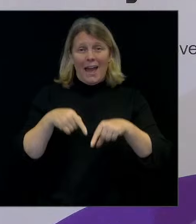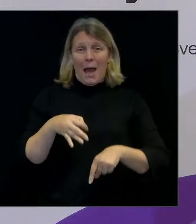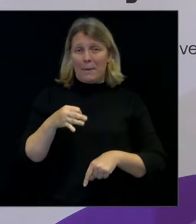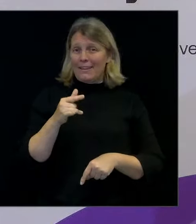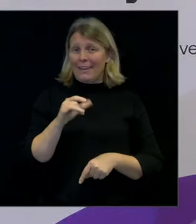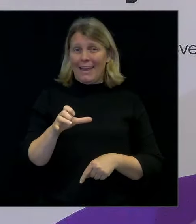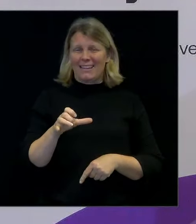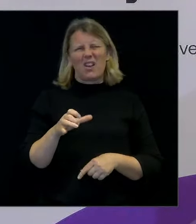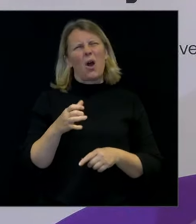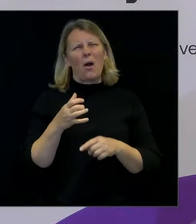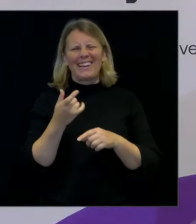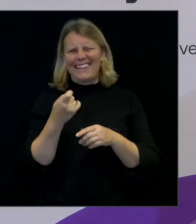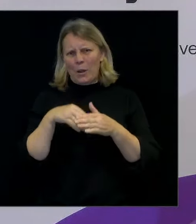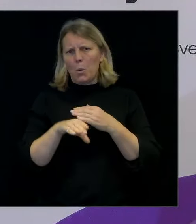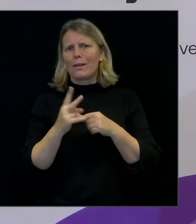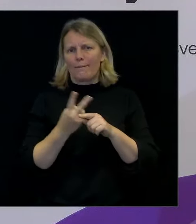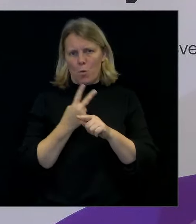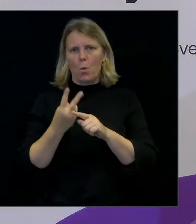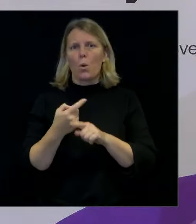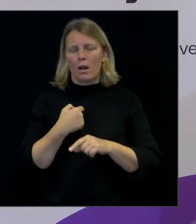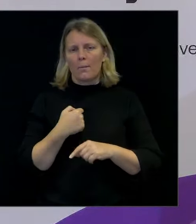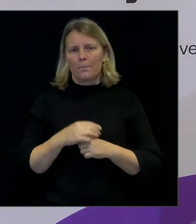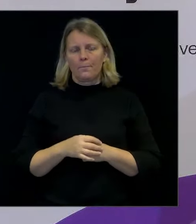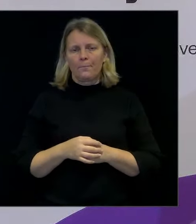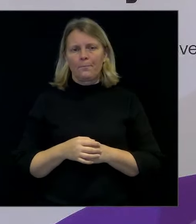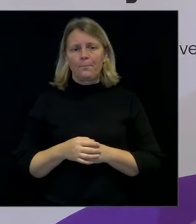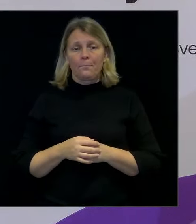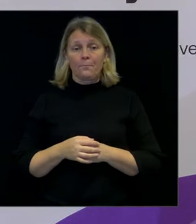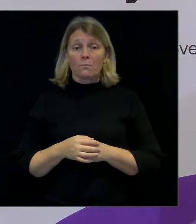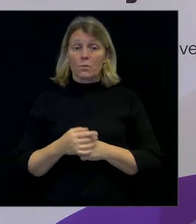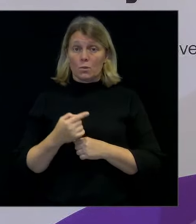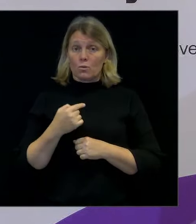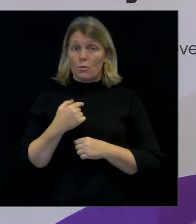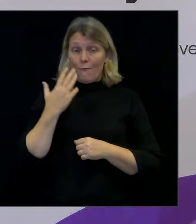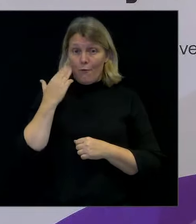Knappt två år.